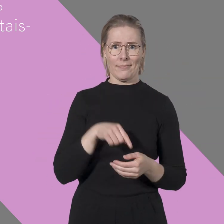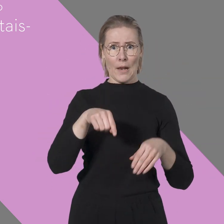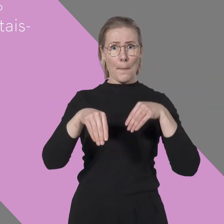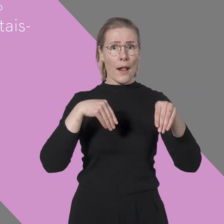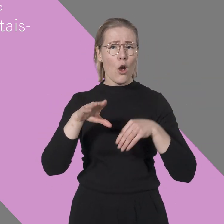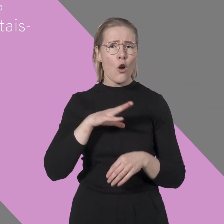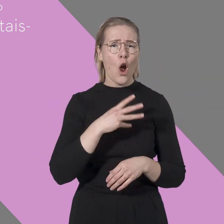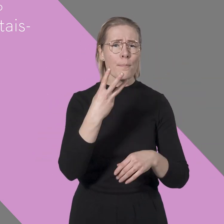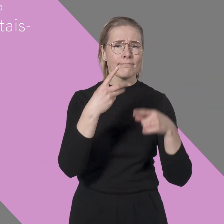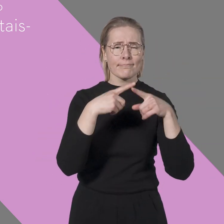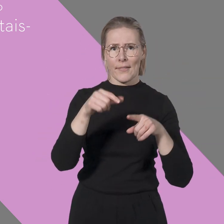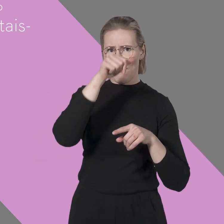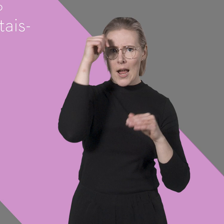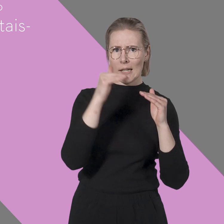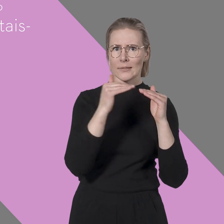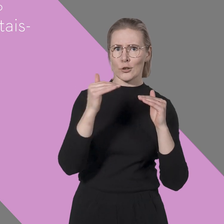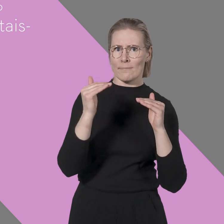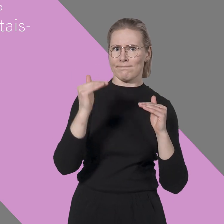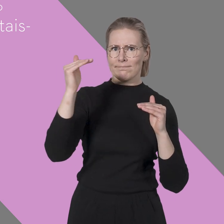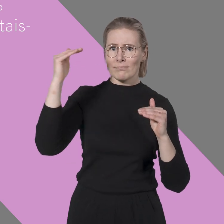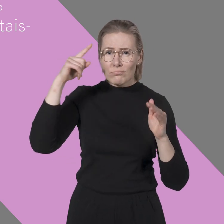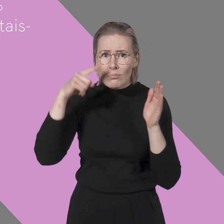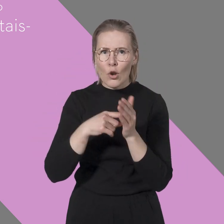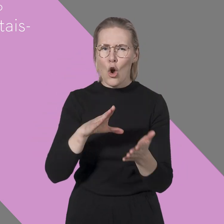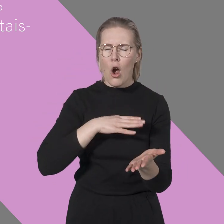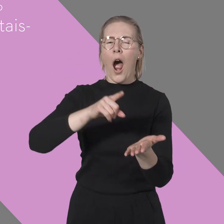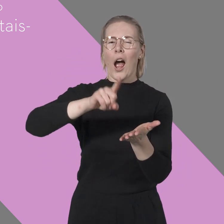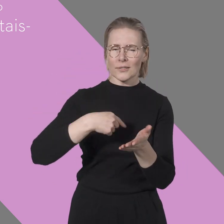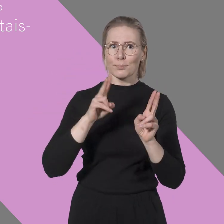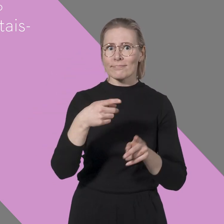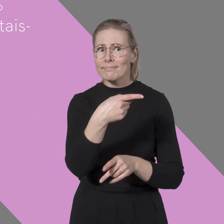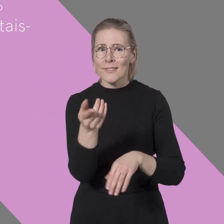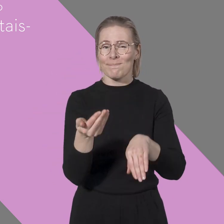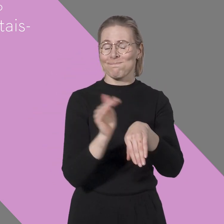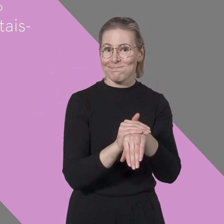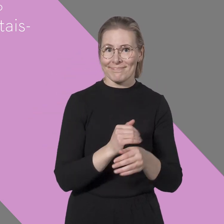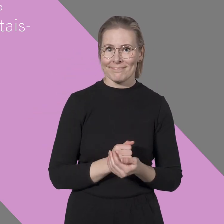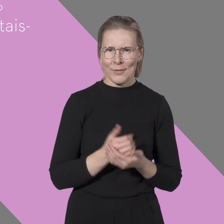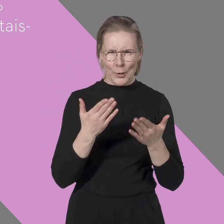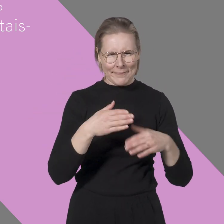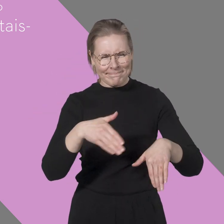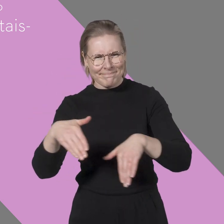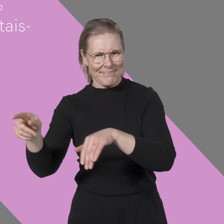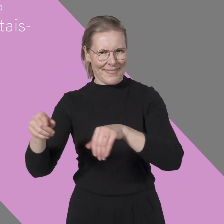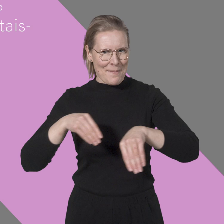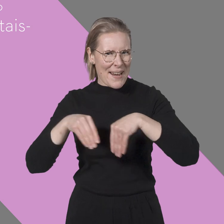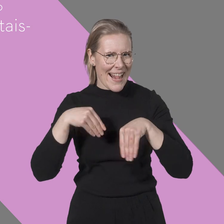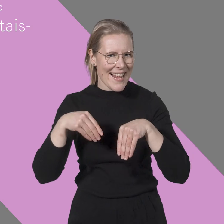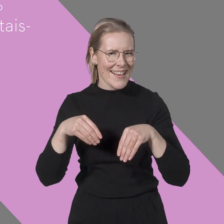Pelissä on myös kolme vaikeustasoa, joten haastetta on luvassa edistyneemmillekin! Kipin kapin pelaamaan!